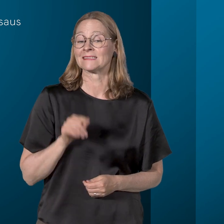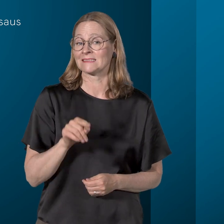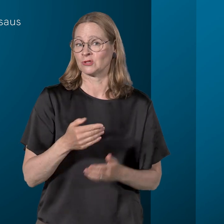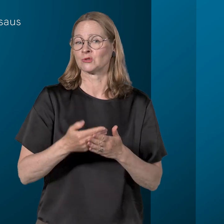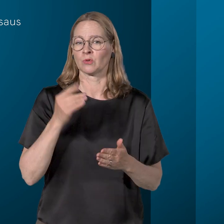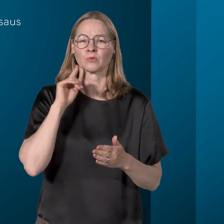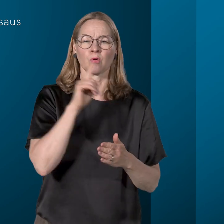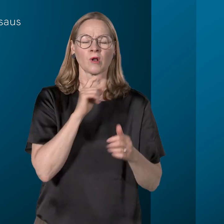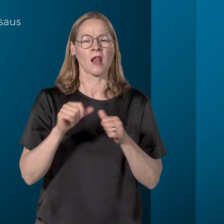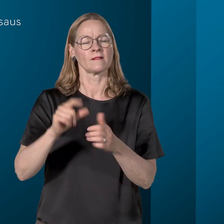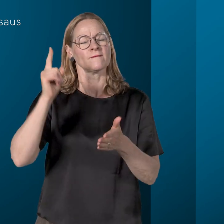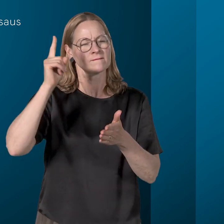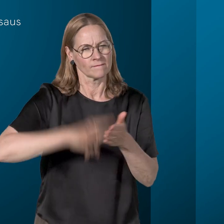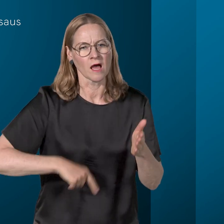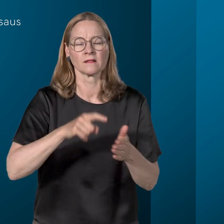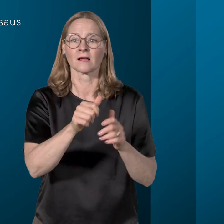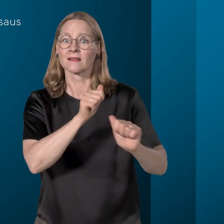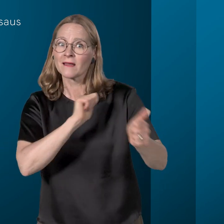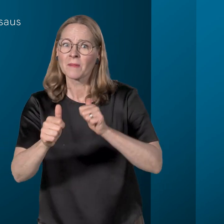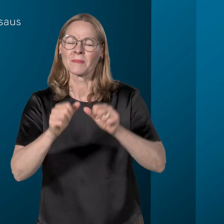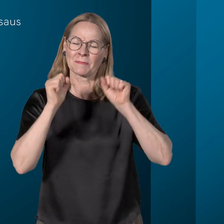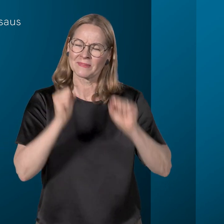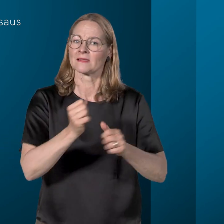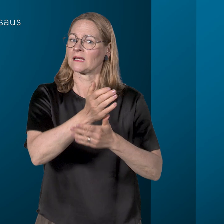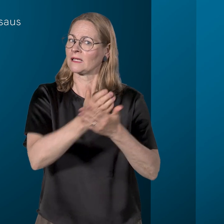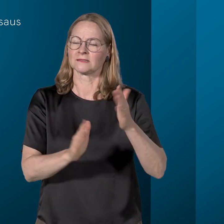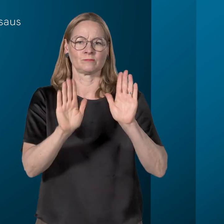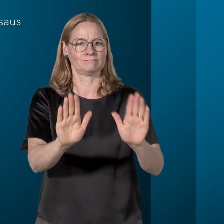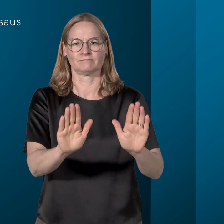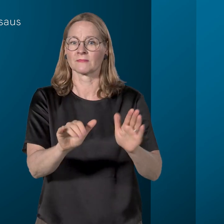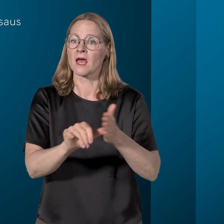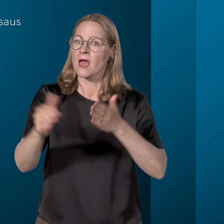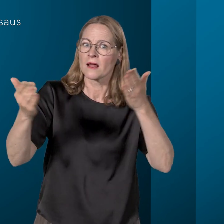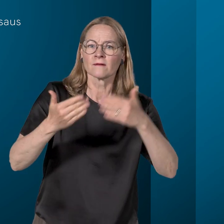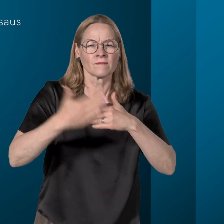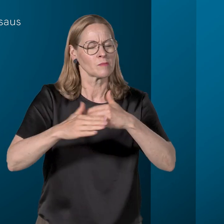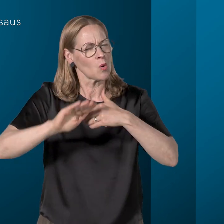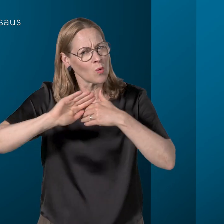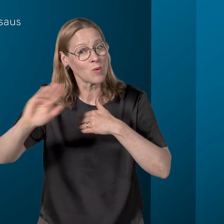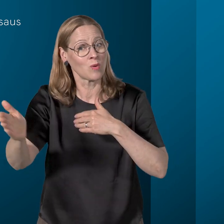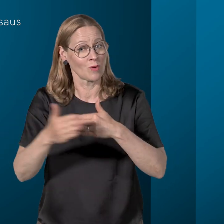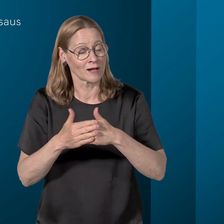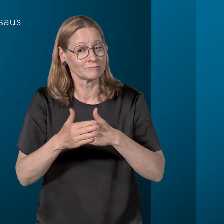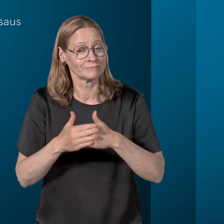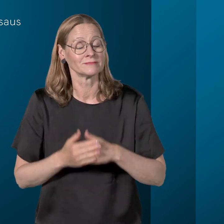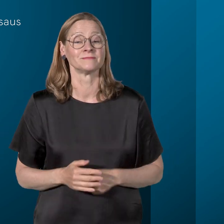Tästä syystä Kuurojen Liitto onkin vaatinut, - että kilpailutus tulee keskeyttää ja hankinta valmistella uudelleen.